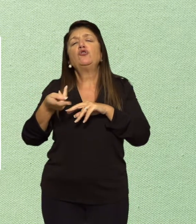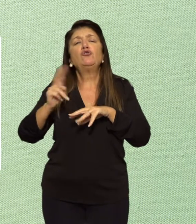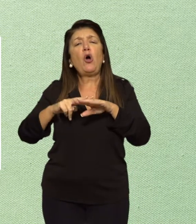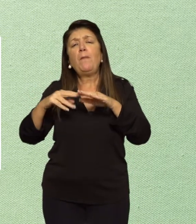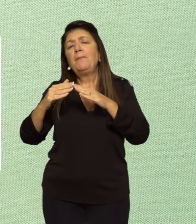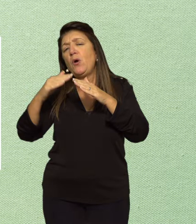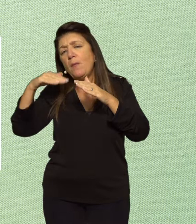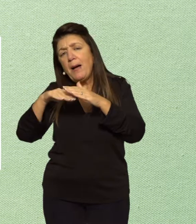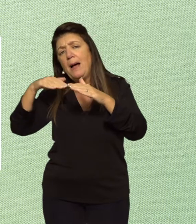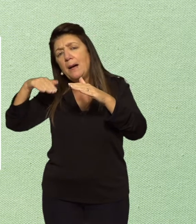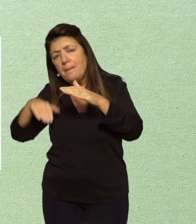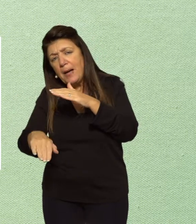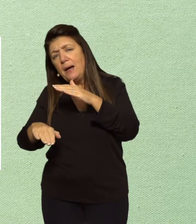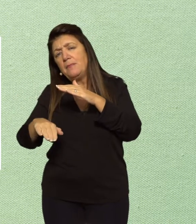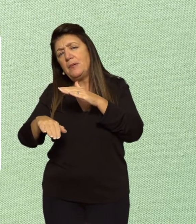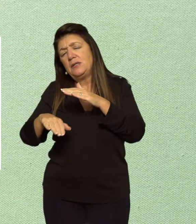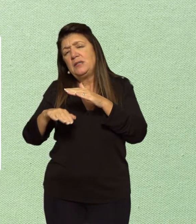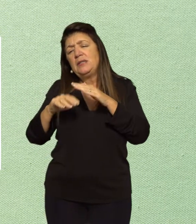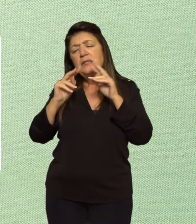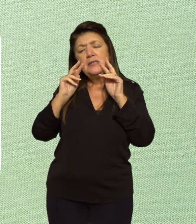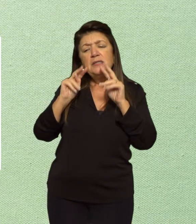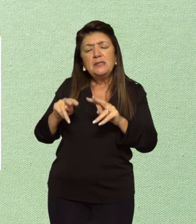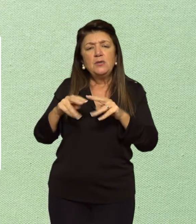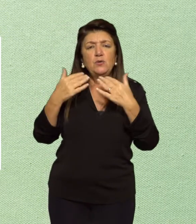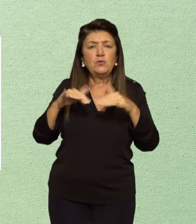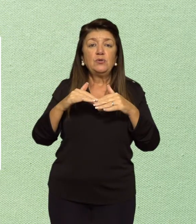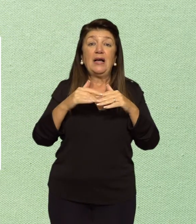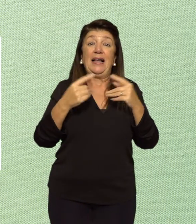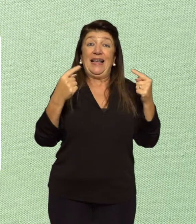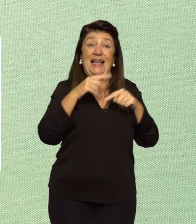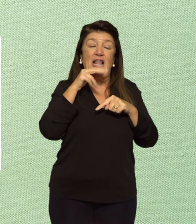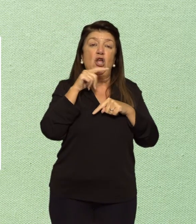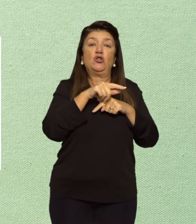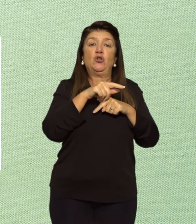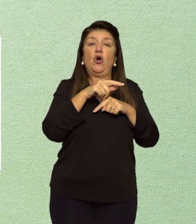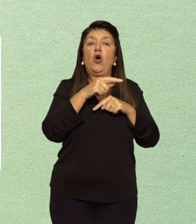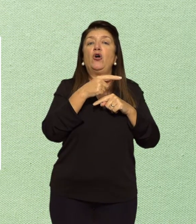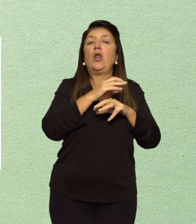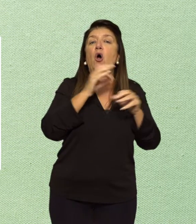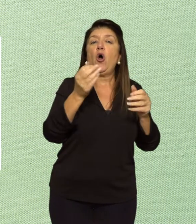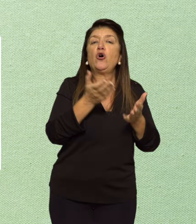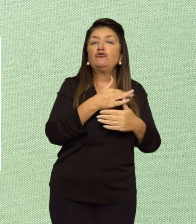ma anche al fatto che mentre il fenomeno violenza di genere, violenza domestica, violenza sulle donne